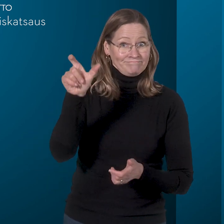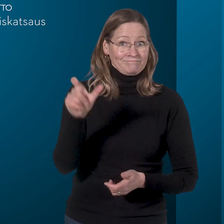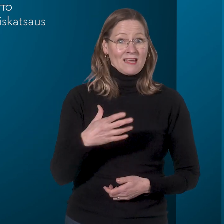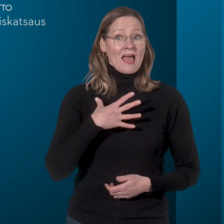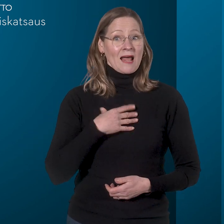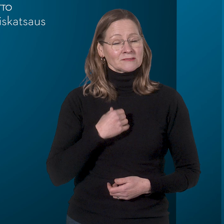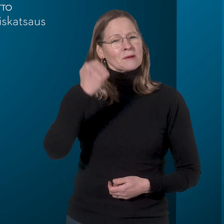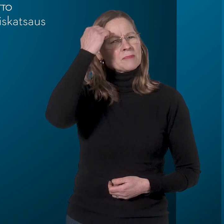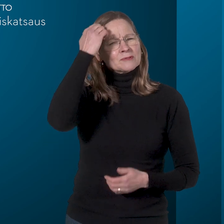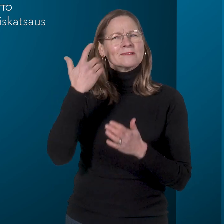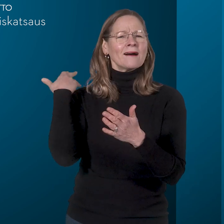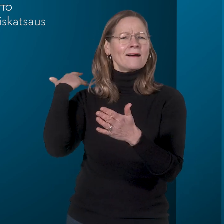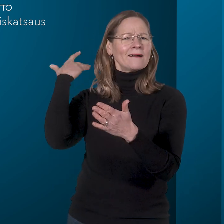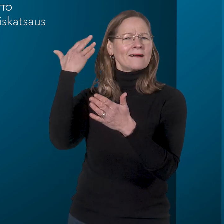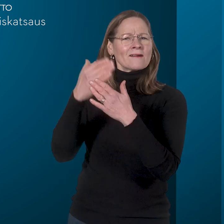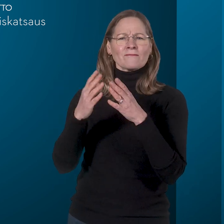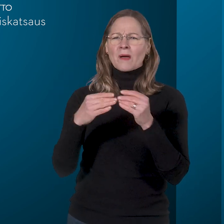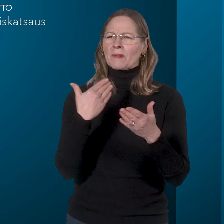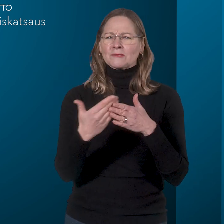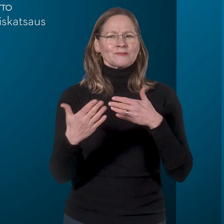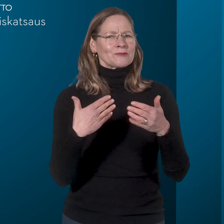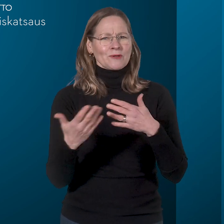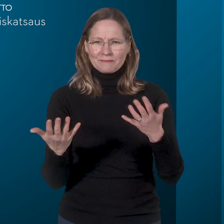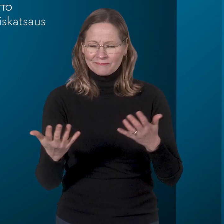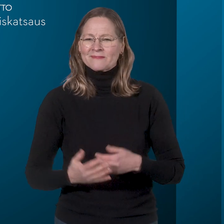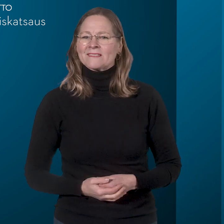jossa Ansa muistelee vapaaehtoisyön täyttämiä vuosiaan.